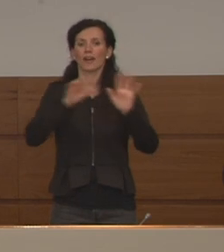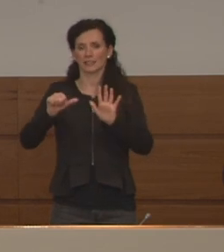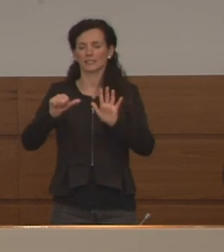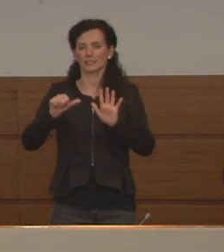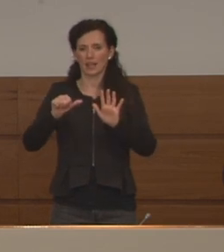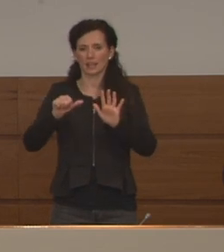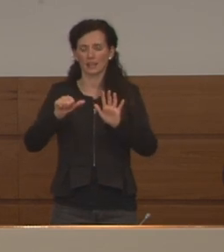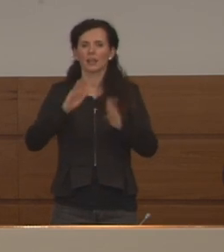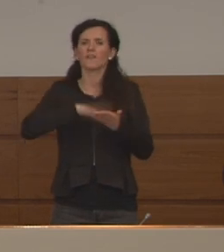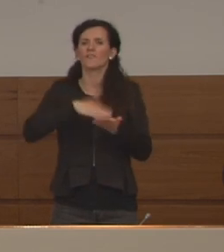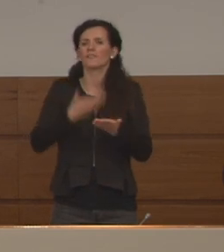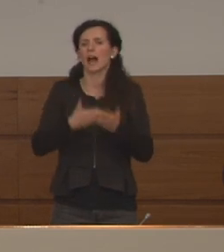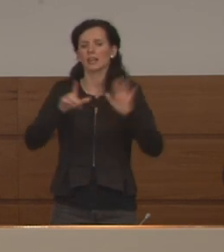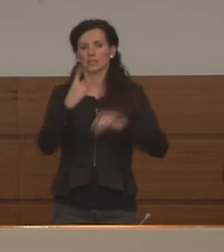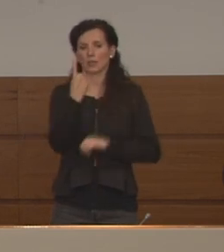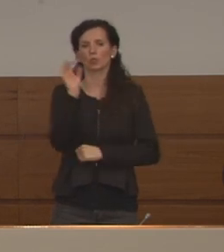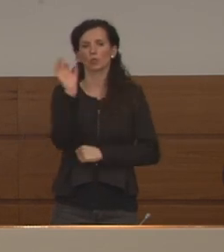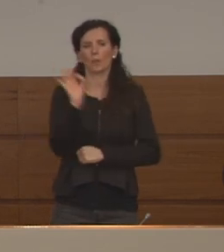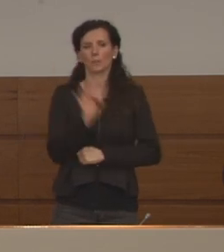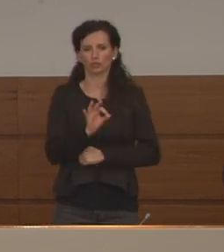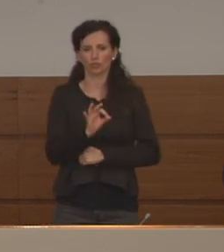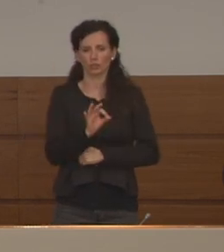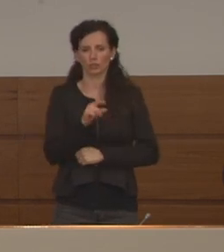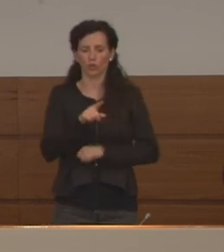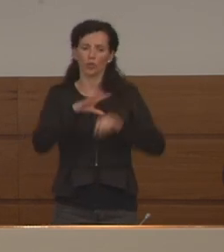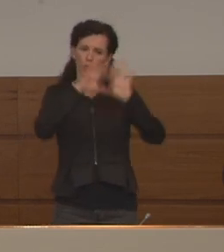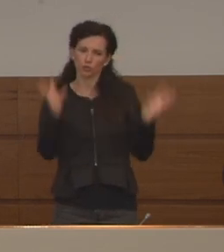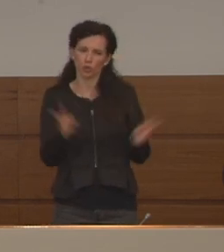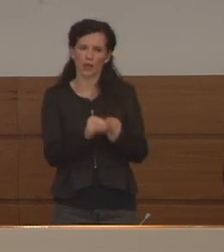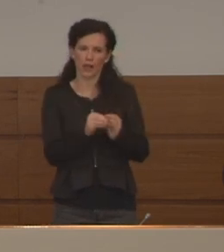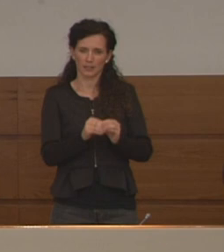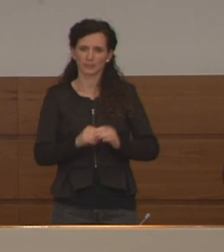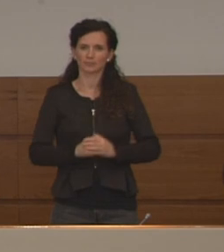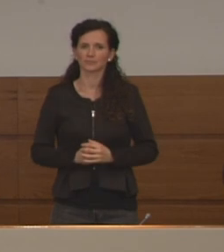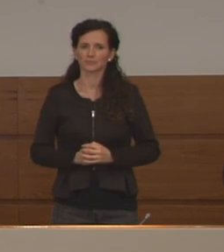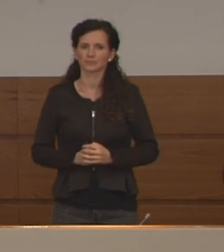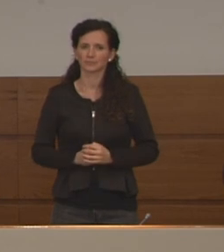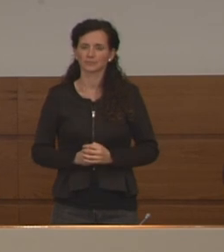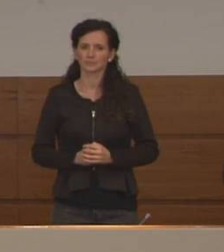il 71% del totale dei pazienti positivi. Il numero dei deceduti